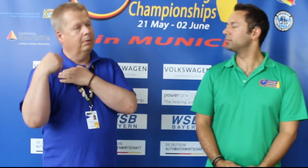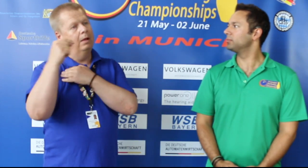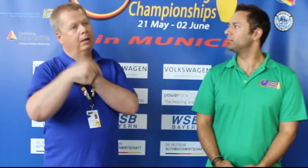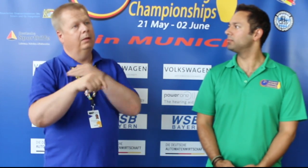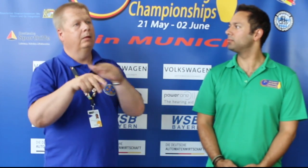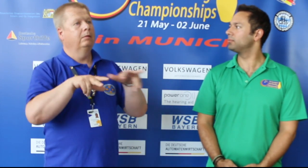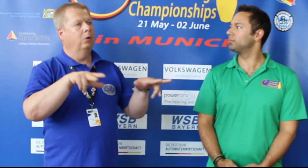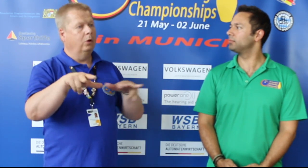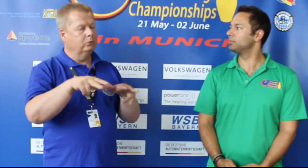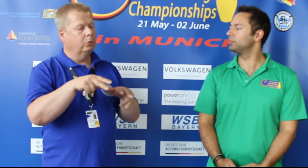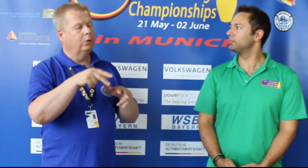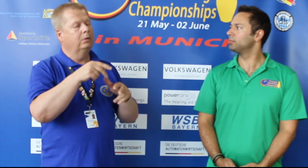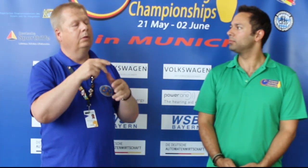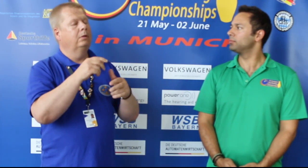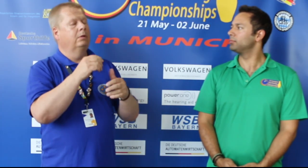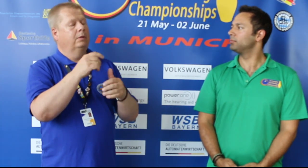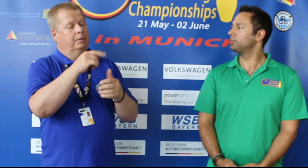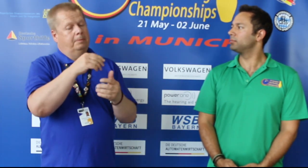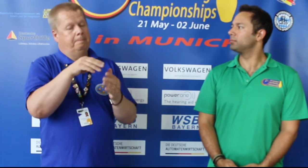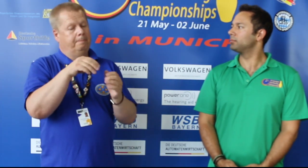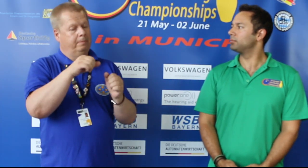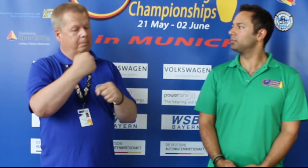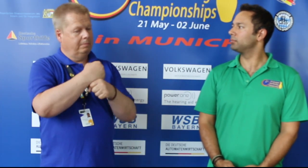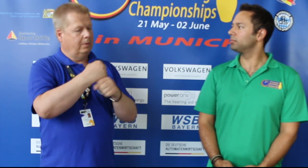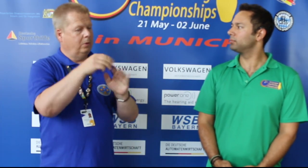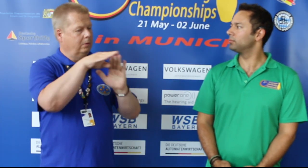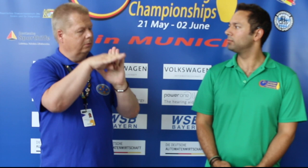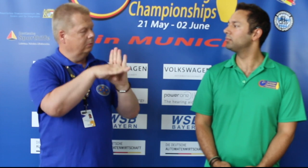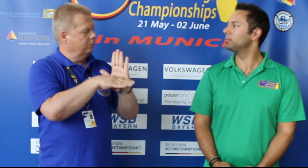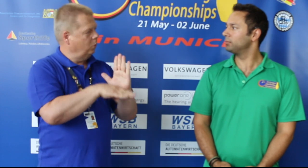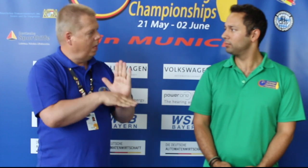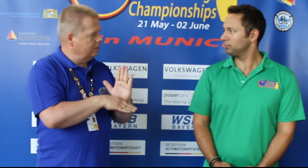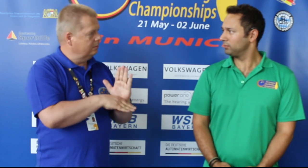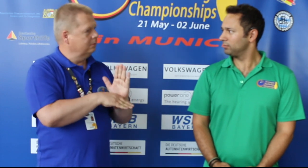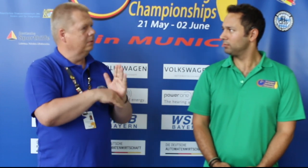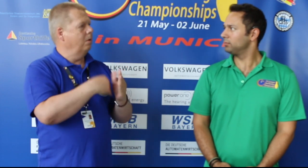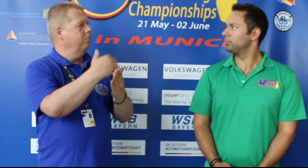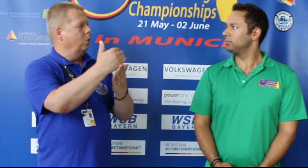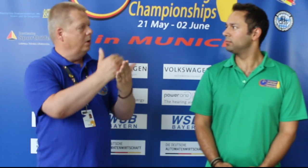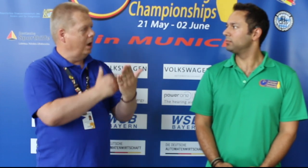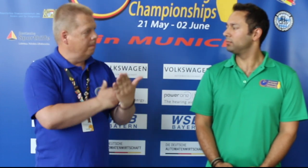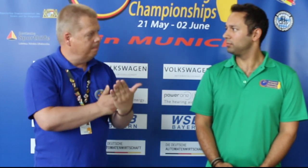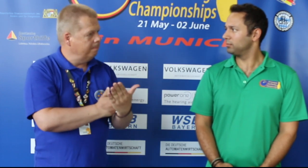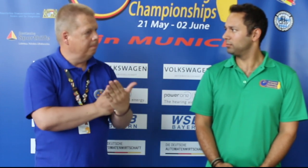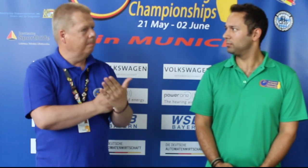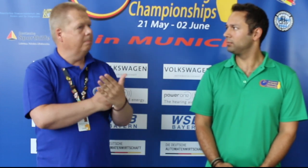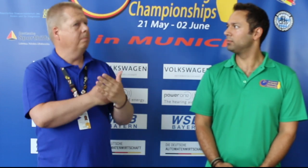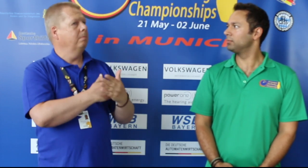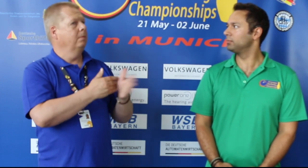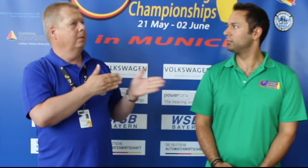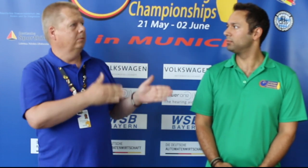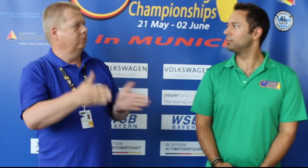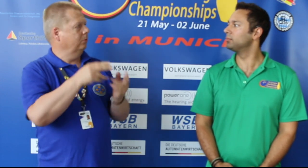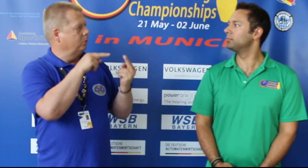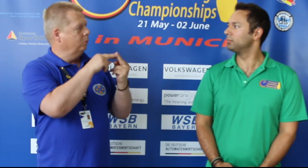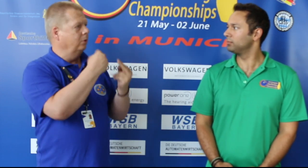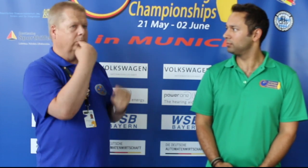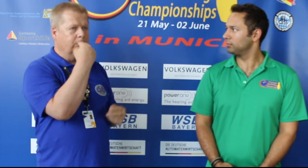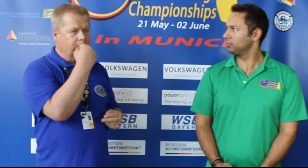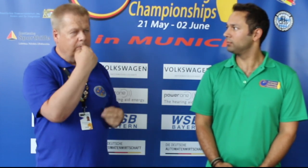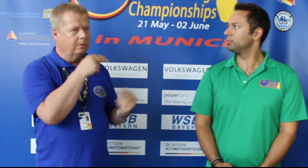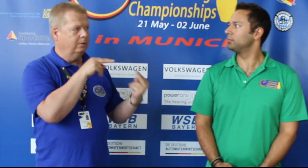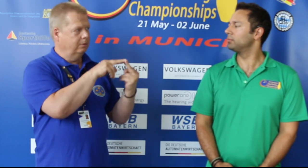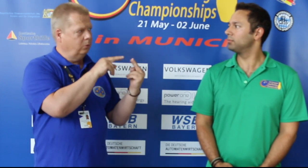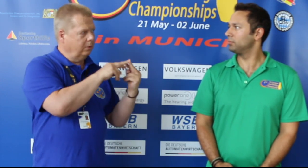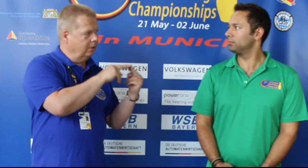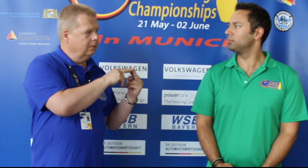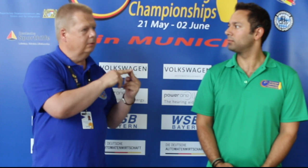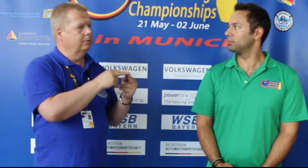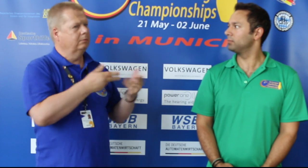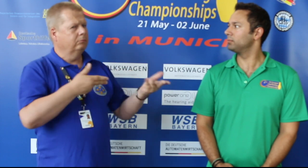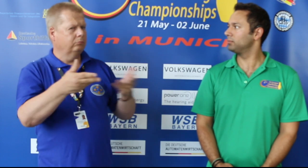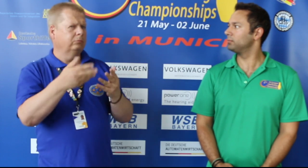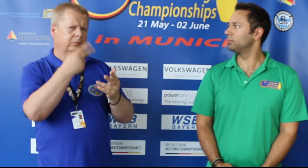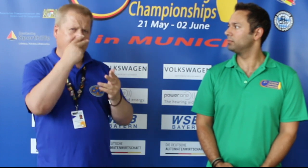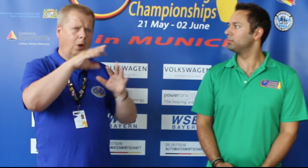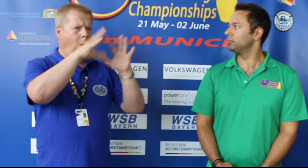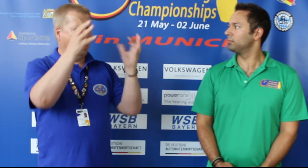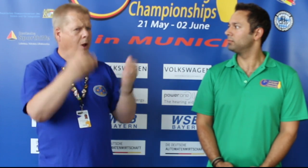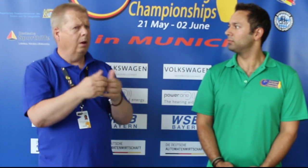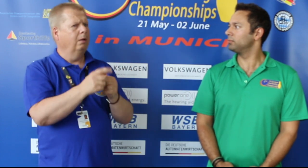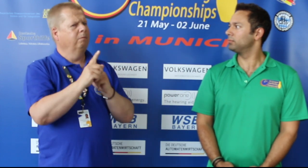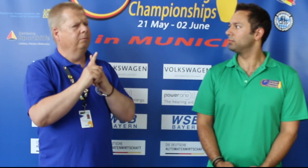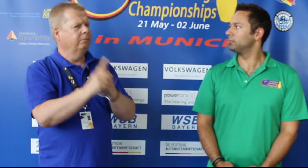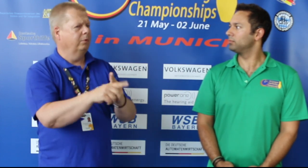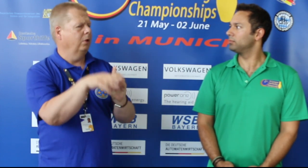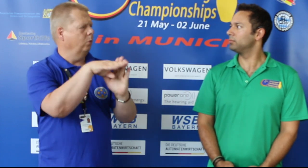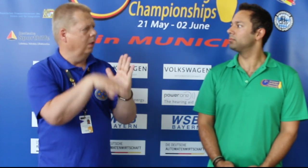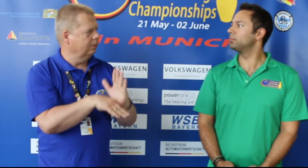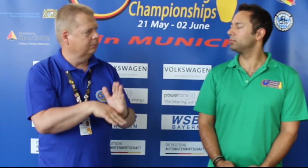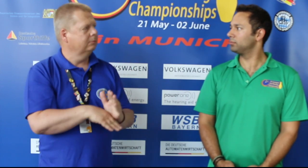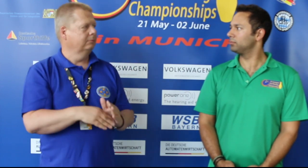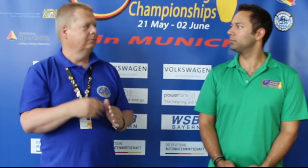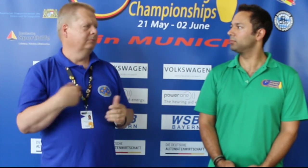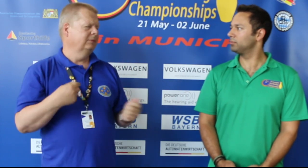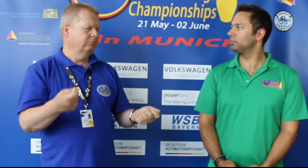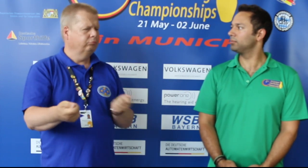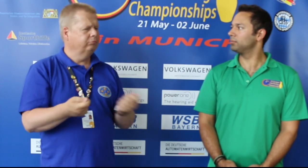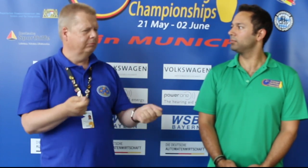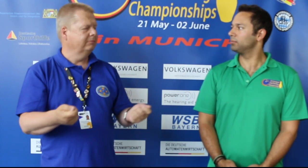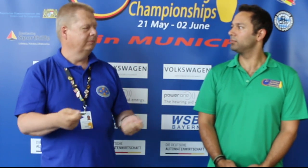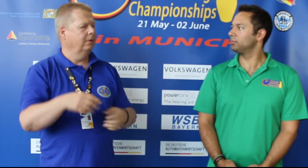Programmablauf, Regularien, Ansprechpartner für die Schiedsrichter und Auslosung.